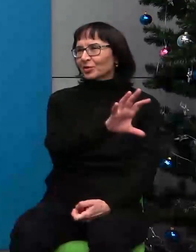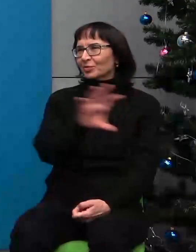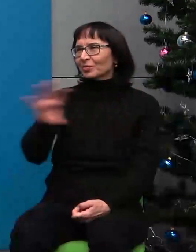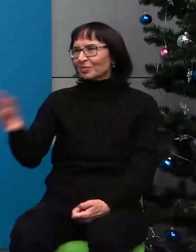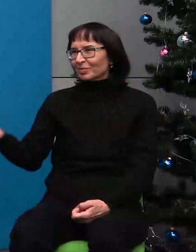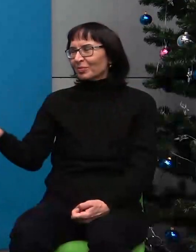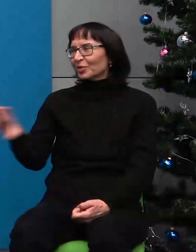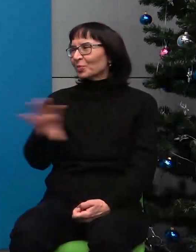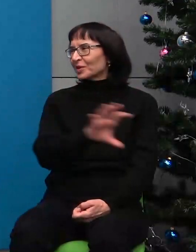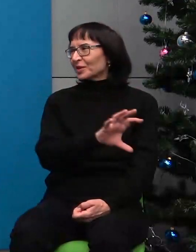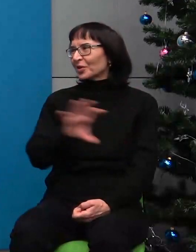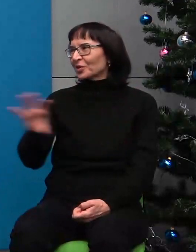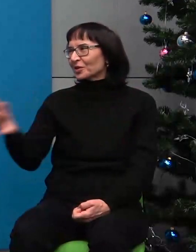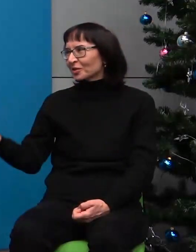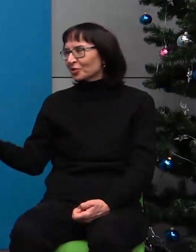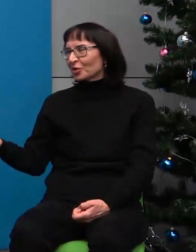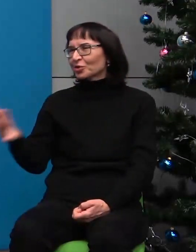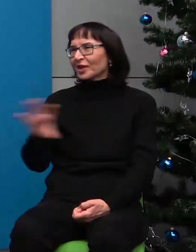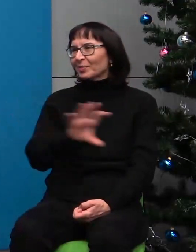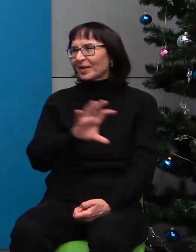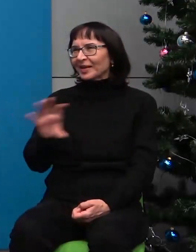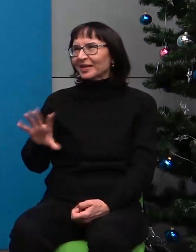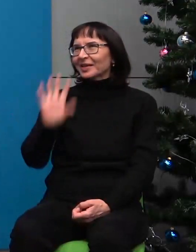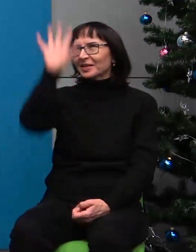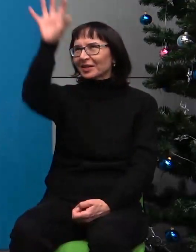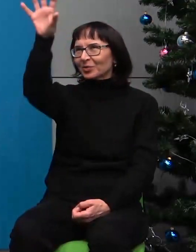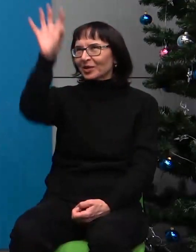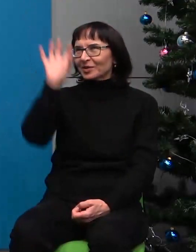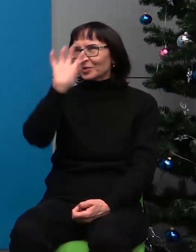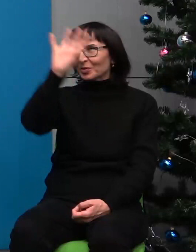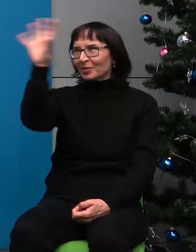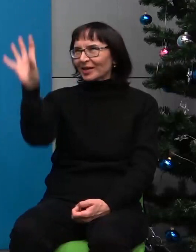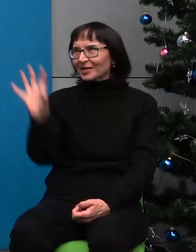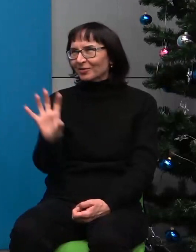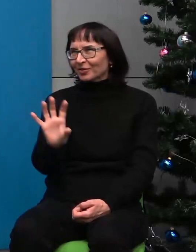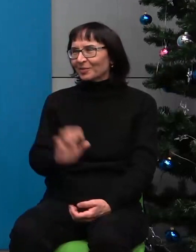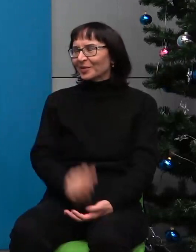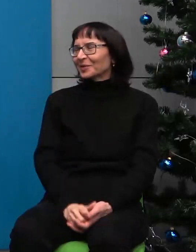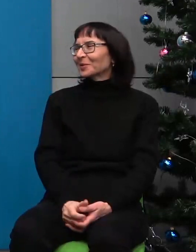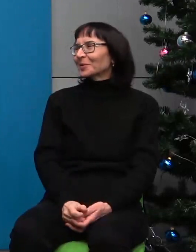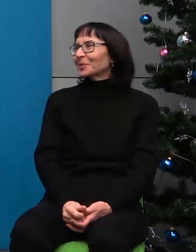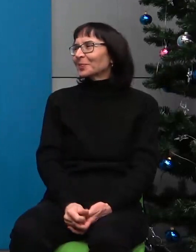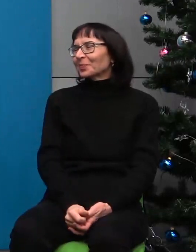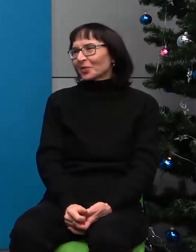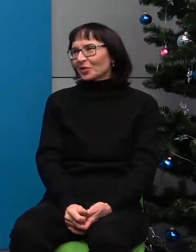Podpisy to jest książka, pana tekst, a tutaj są obrazy, film.